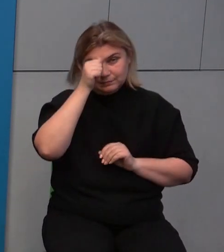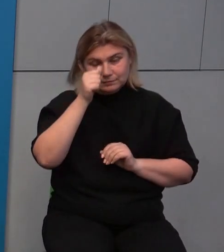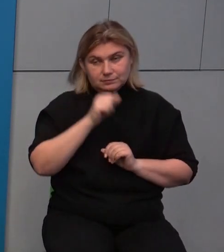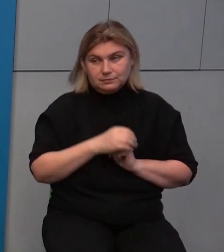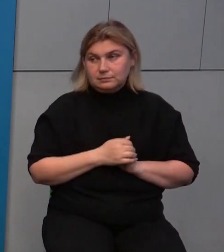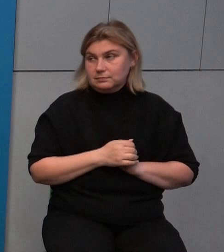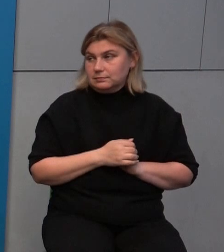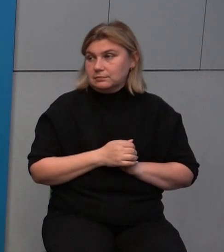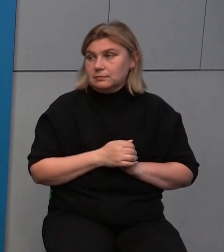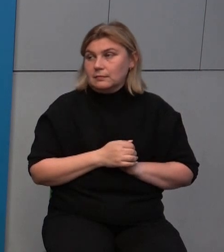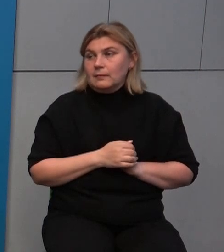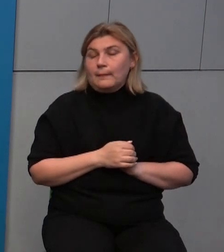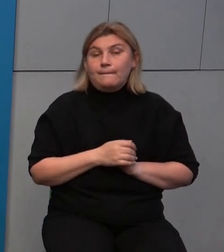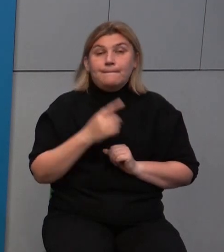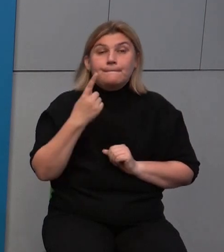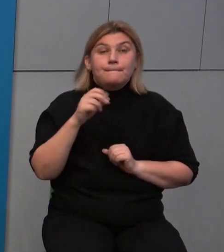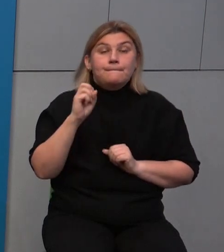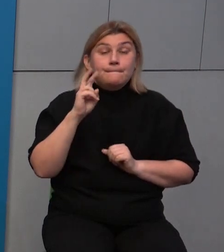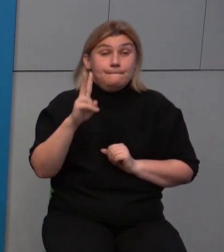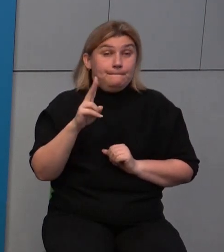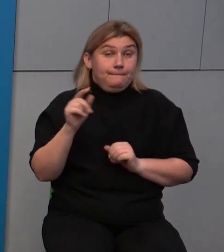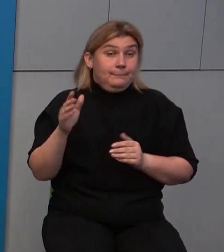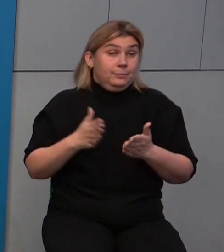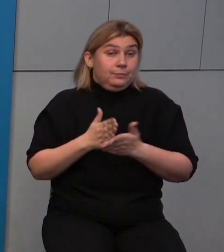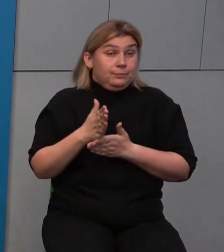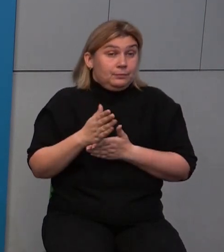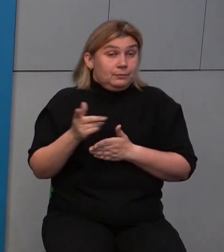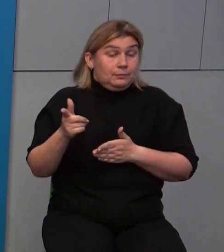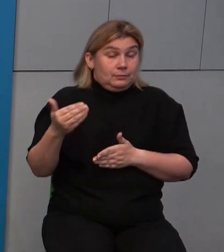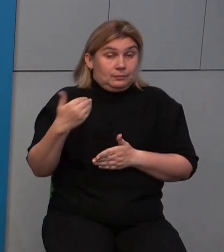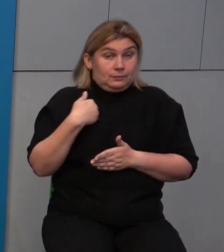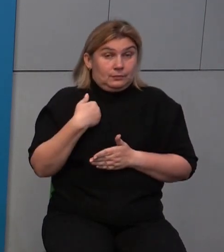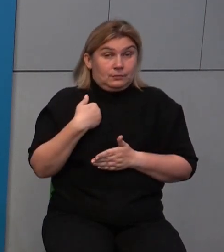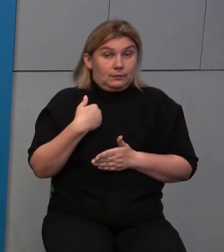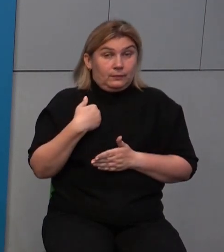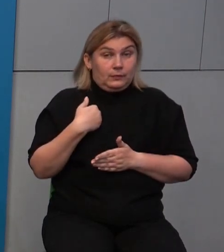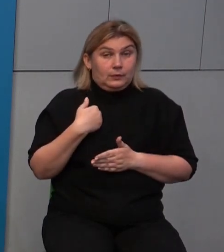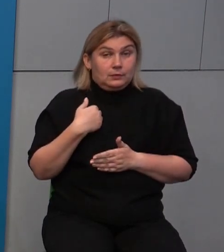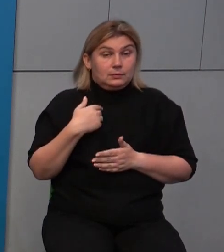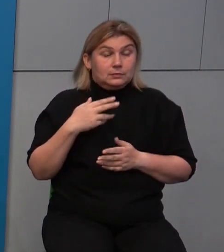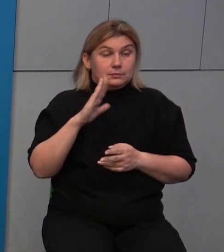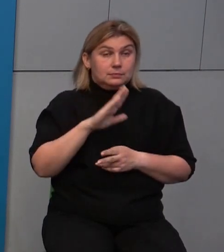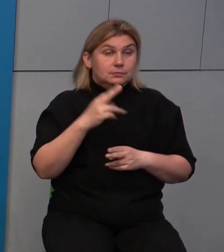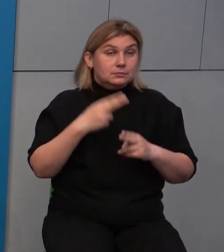Ale ten Dick przez to, że cierpiał na chorobę psychiczną,